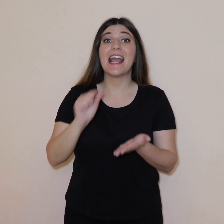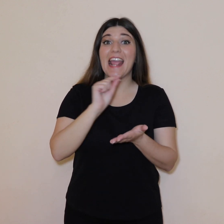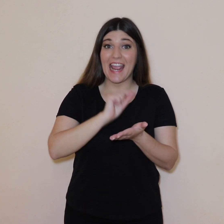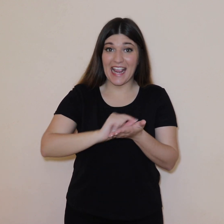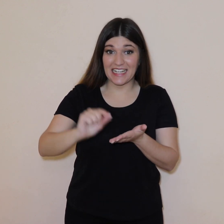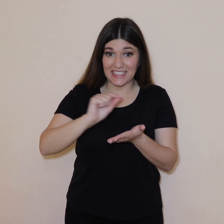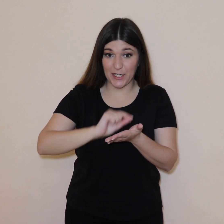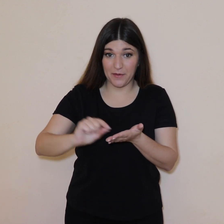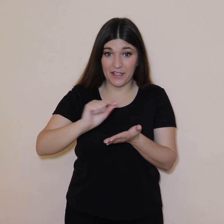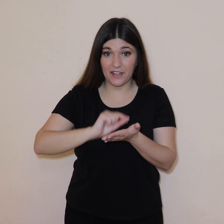Escribir